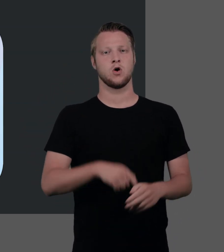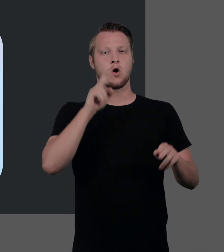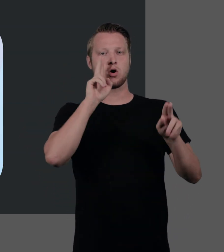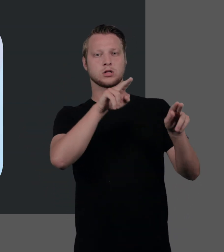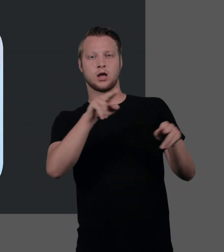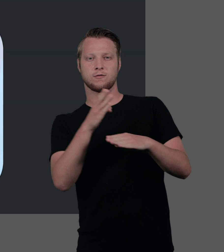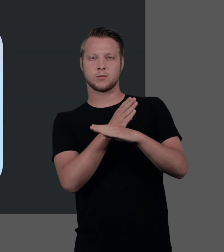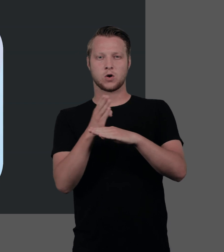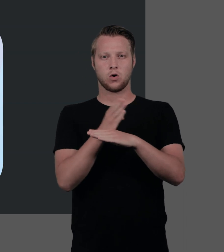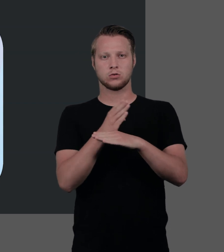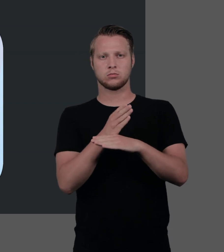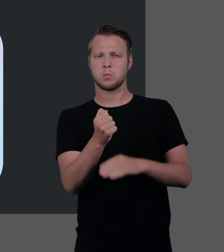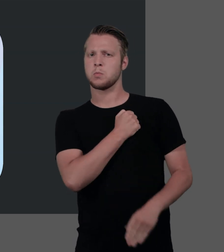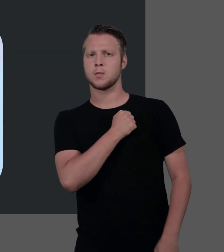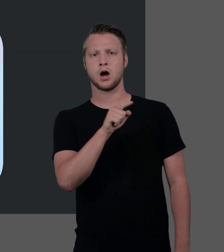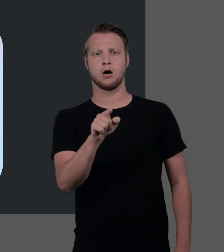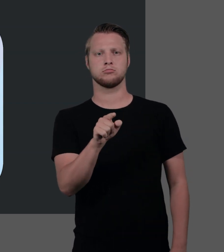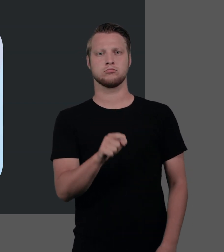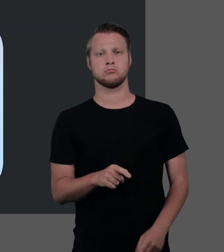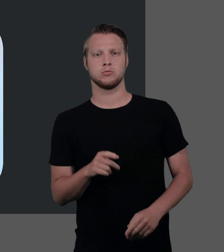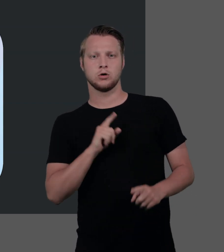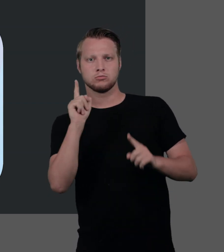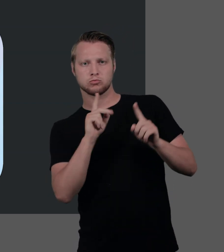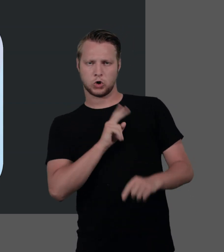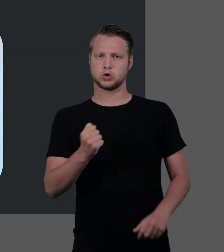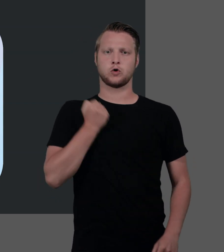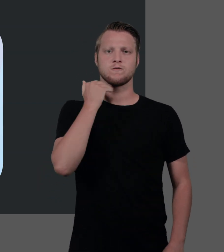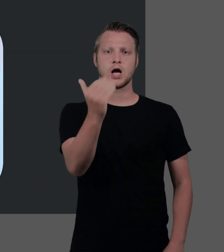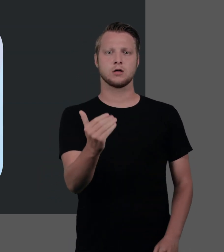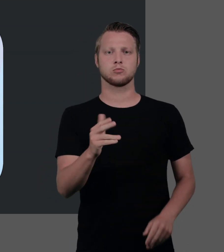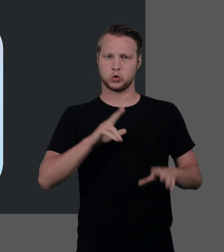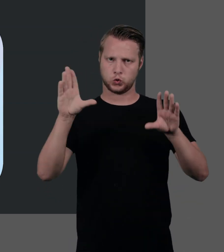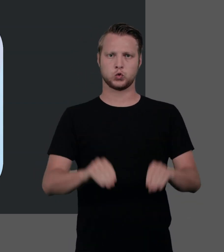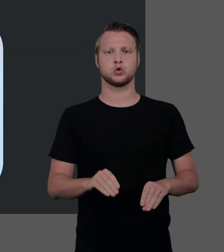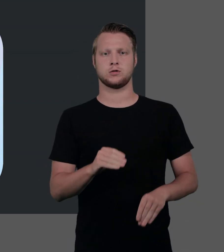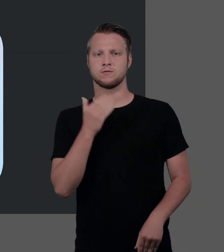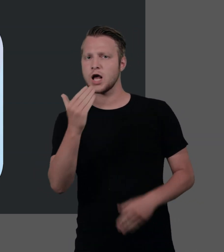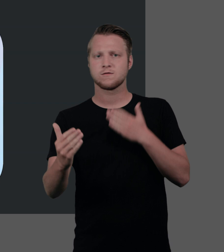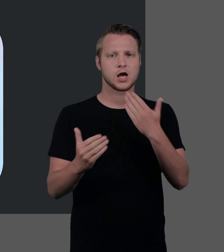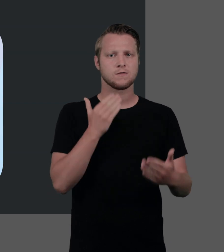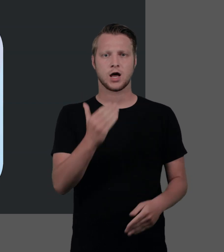Tijdens de oriëntatieperiode moet je niet bang zijn om vragen te stellen